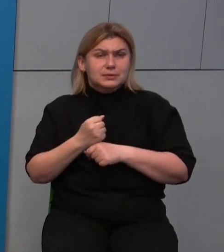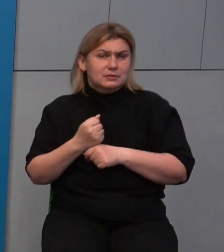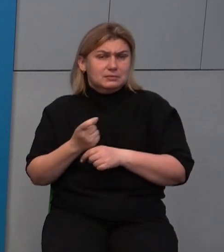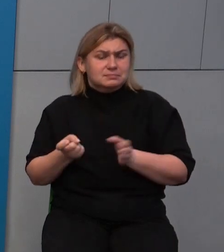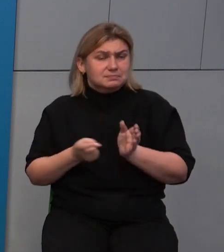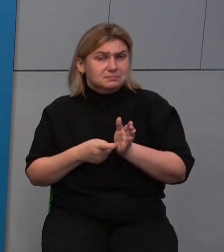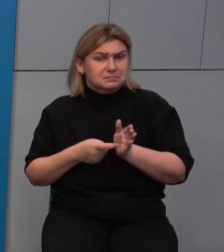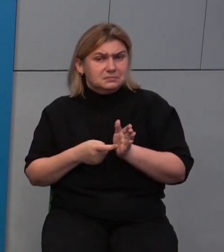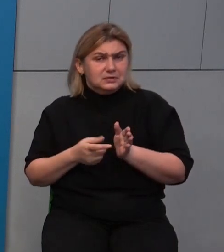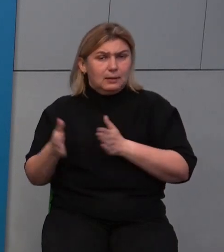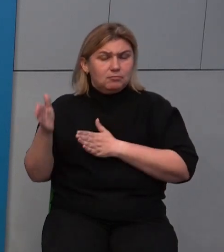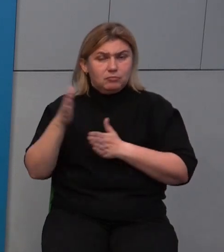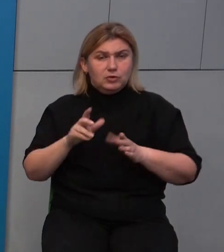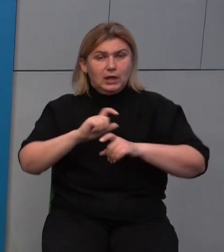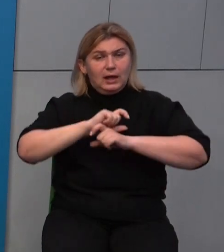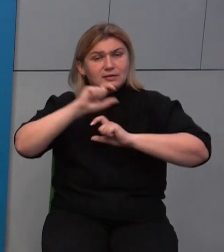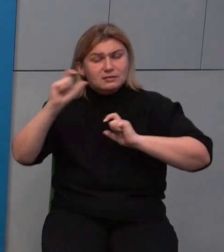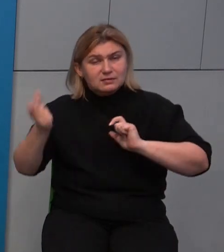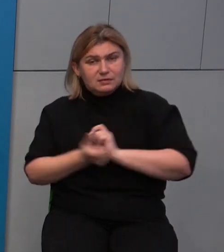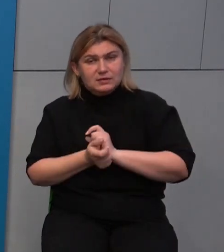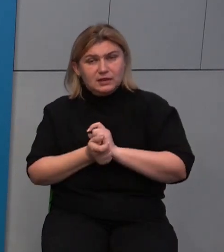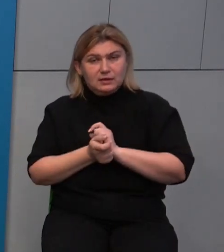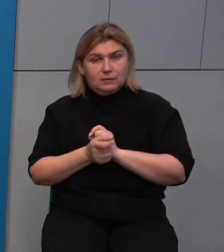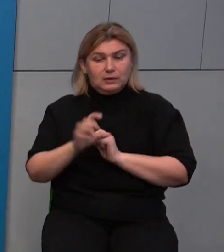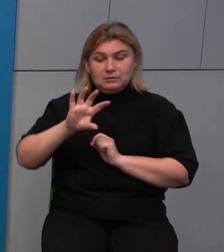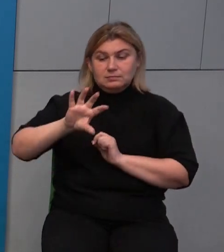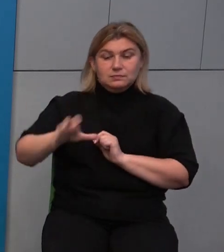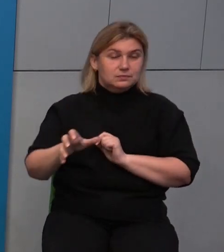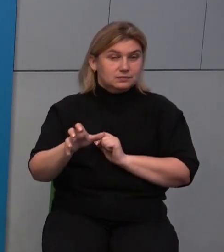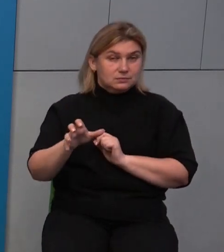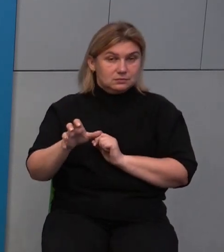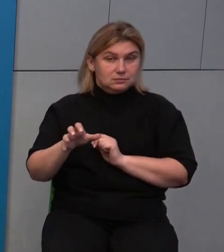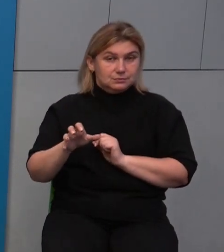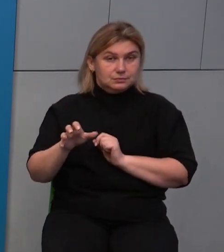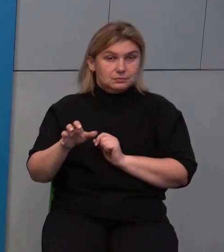przygotowanie całej tej sekcji, powiedzmy, poświęconej Lemom